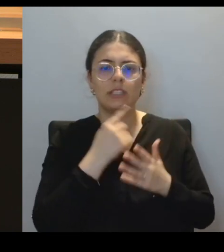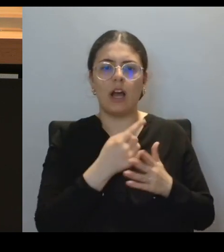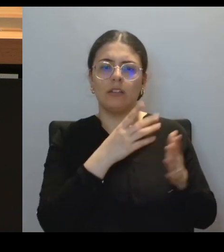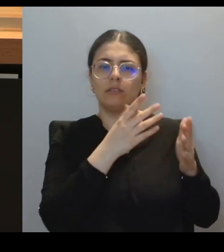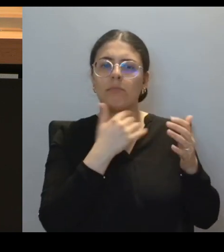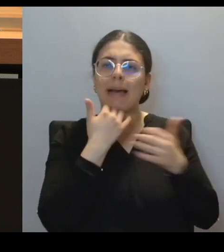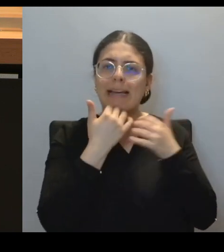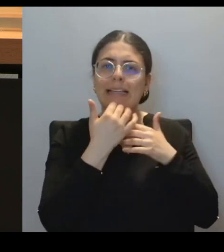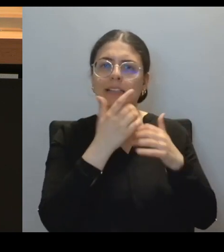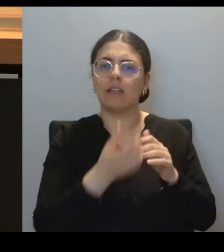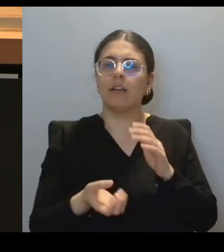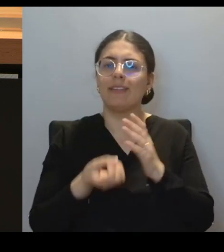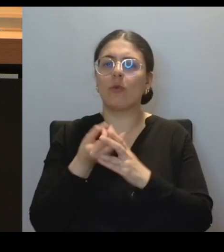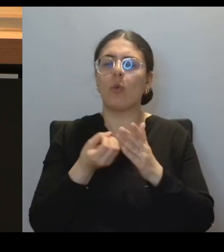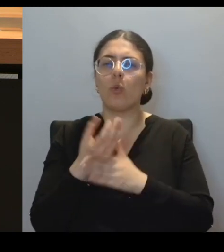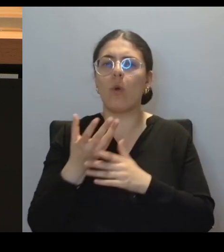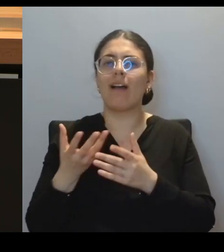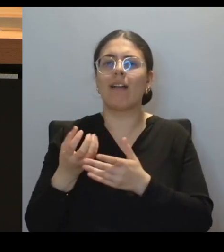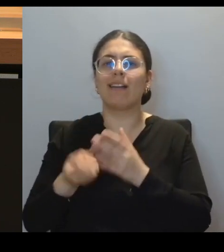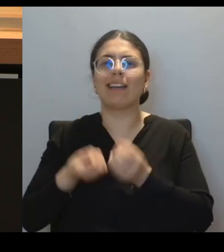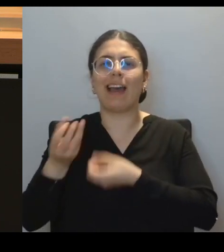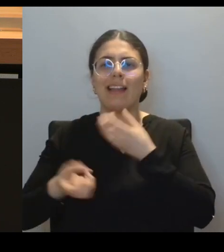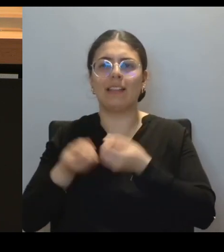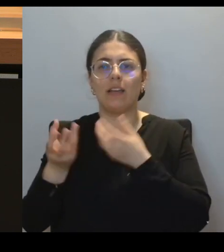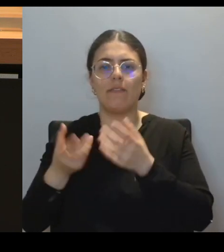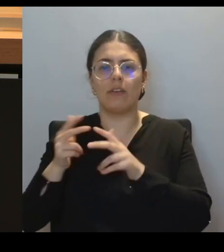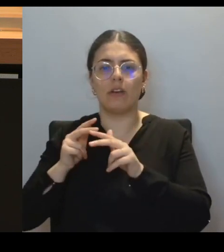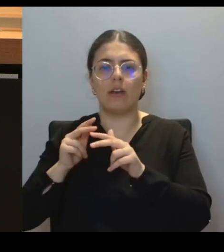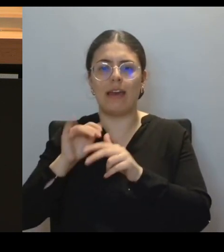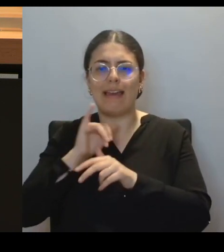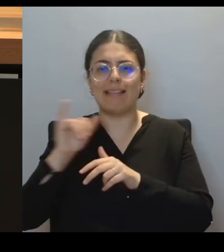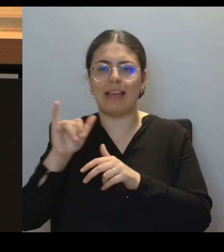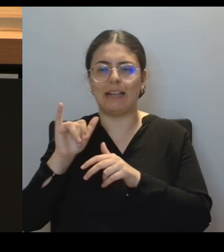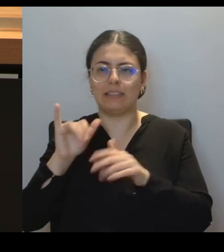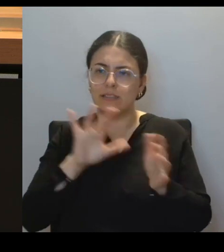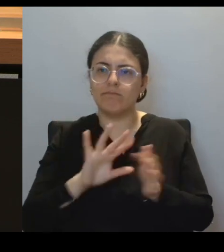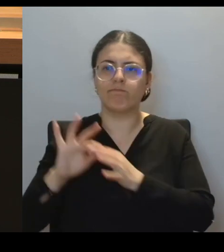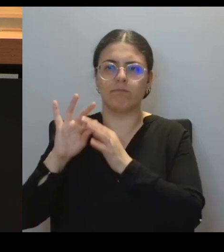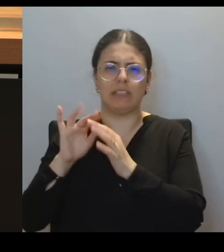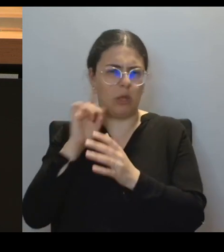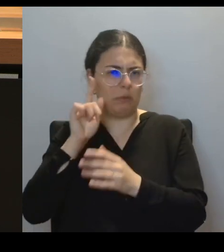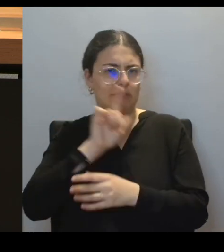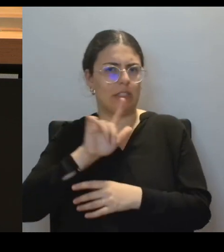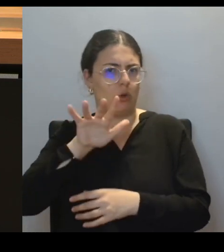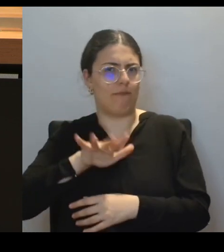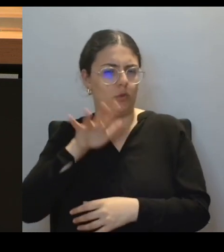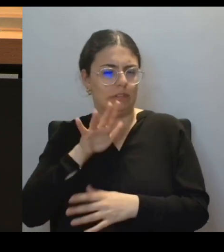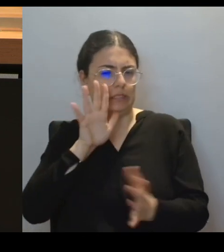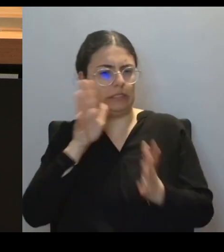2015 war das glaube ich. Damals wurde aber glaube ich, aus gutem Grund Berlin und Brandenburg gemeinsam untersucht.